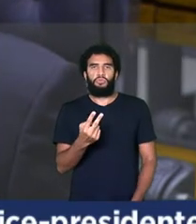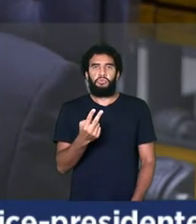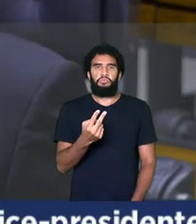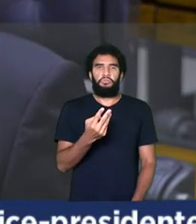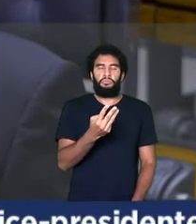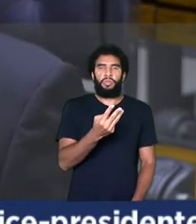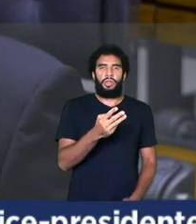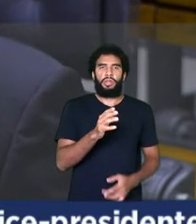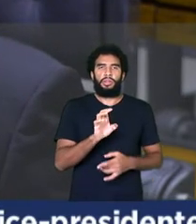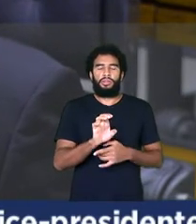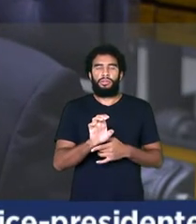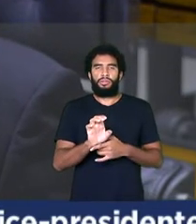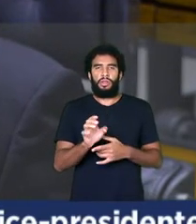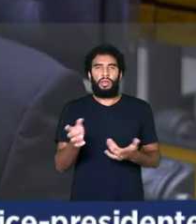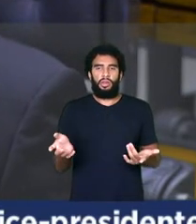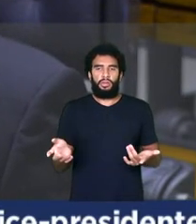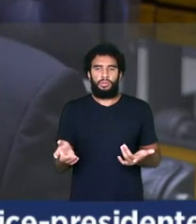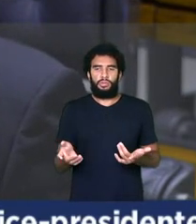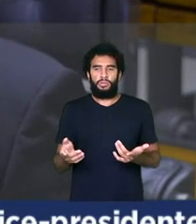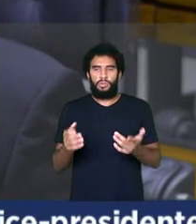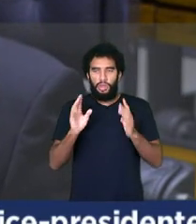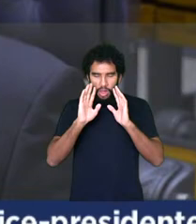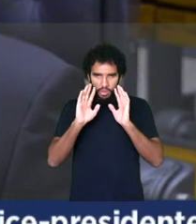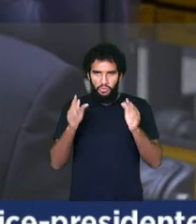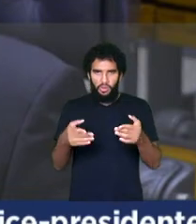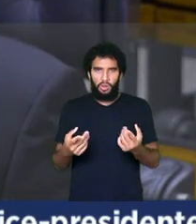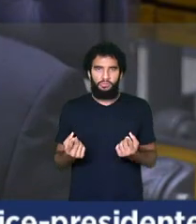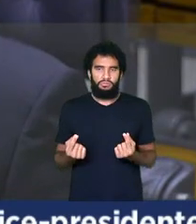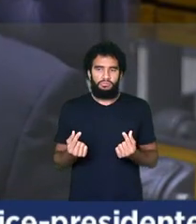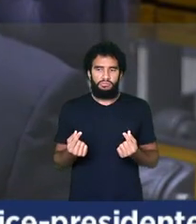NÓS TEREMOS CASSINO EM APENAS DOIS, TRÊS ESTADOS DA FEDERAÇÃO ONDE ESTÁ CONCENTRADO TODA A RIQUEZA.